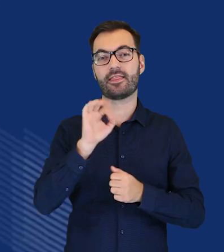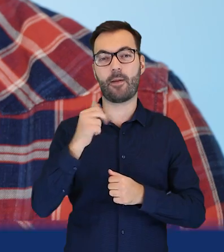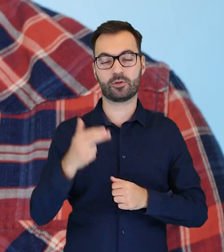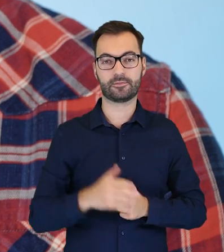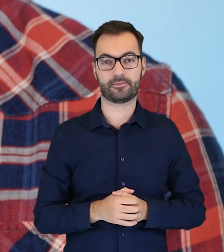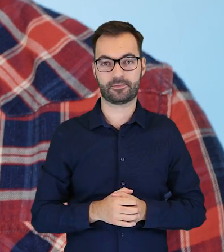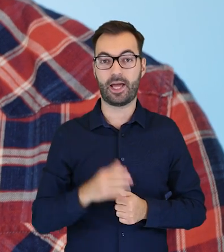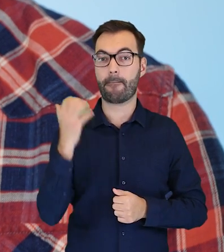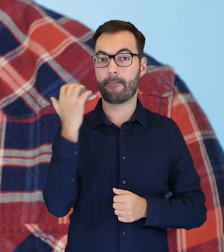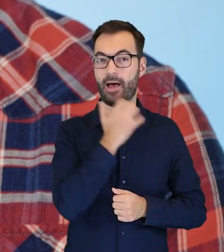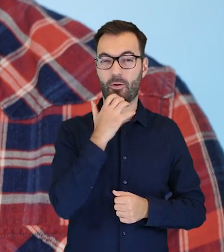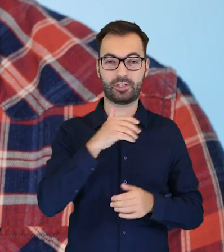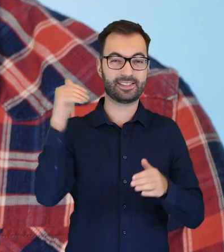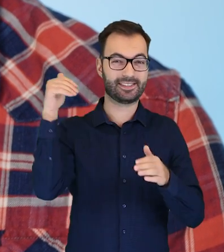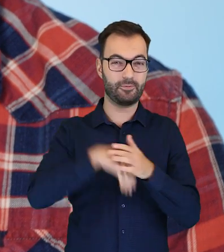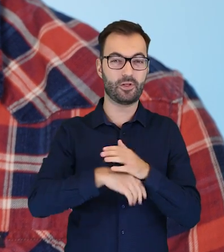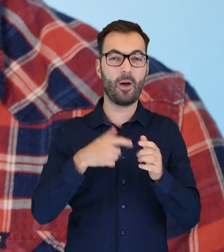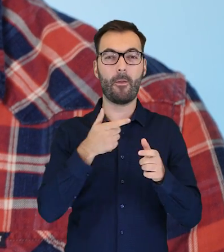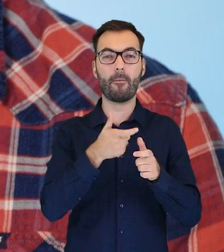W Bałtyku zatopiono broń chemiczną,